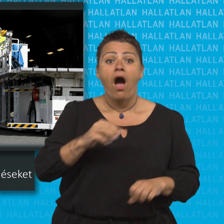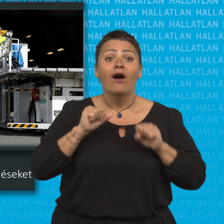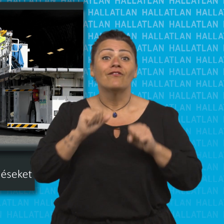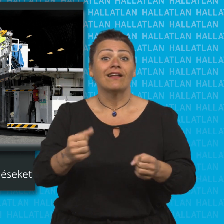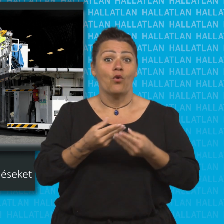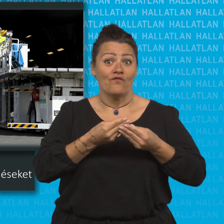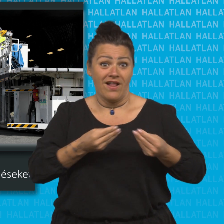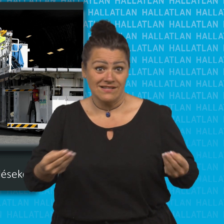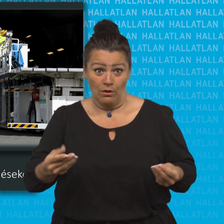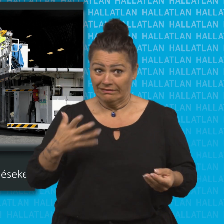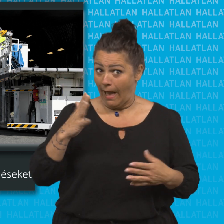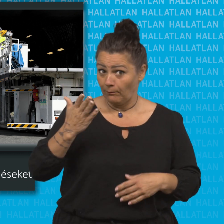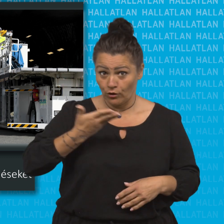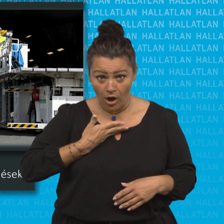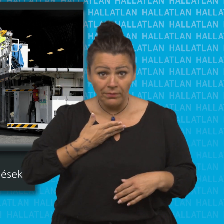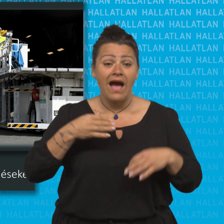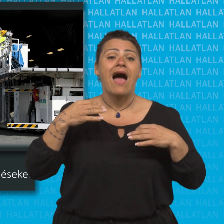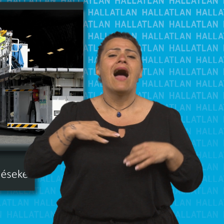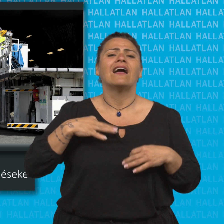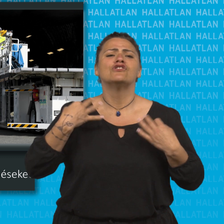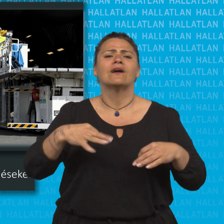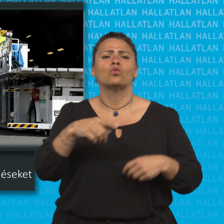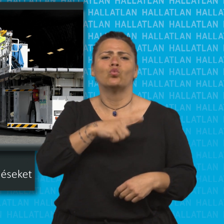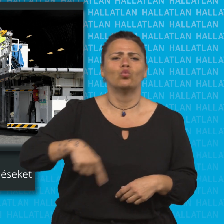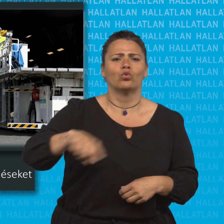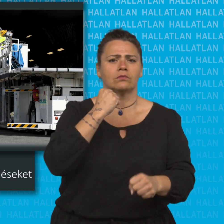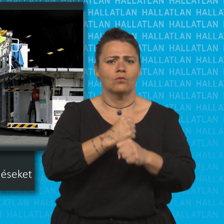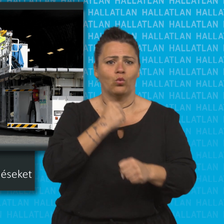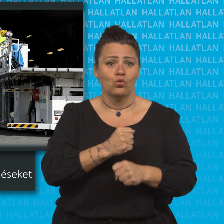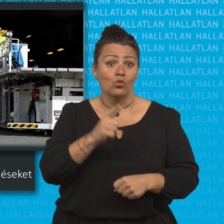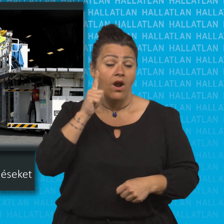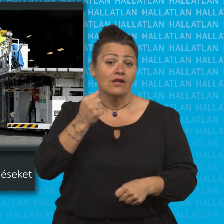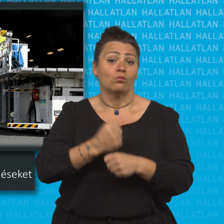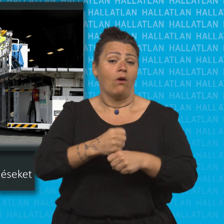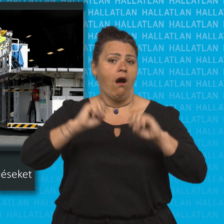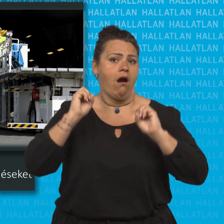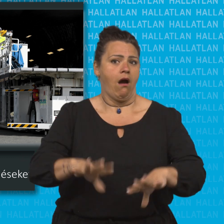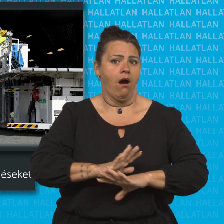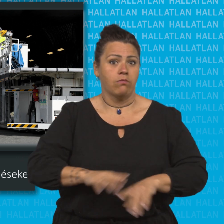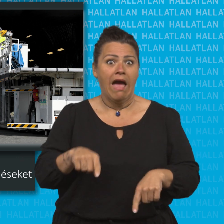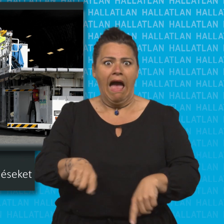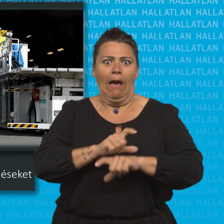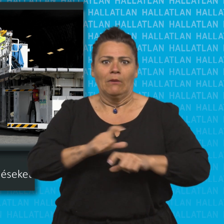hogy az egészségügyi dolgozók abbahagyják a munkát, ha nem biztosítanak nekik védőfelszerelést.